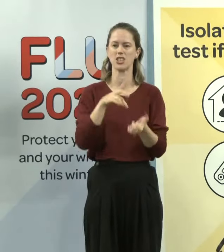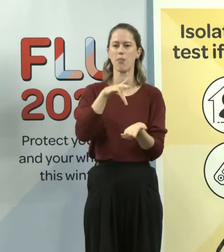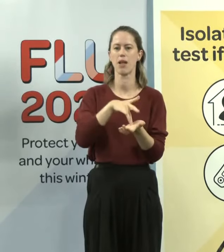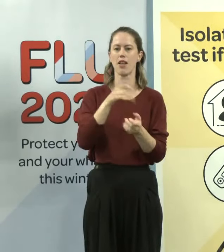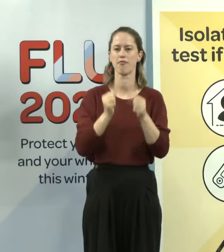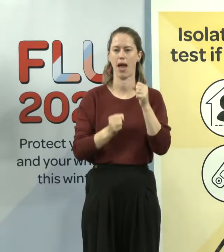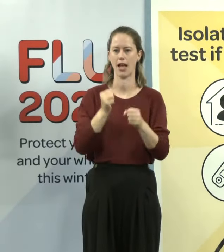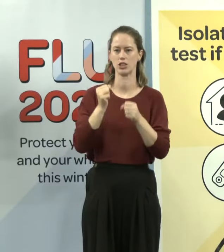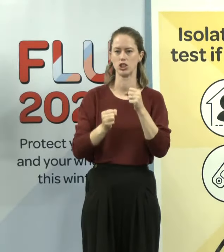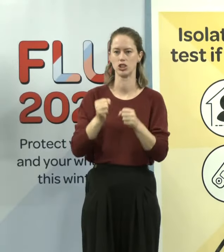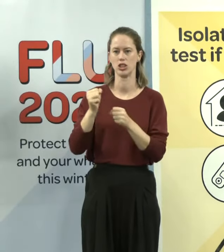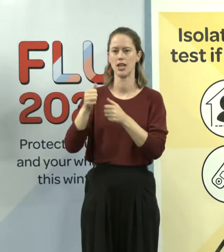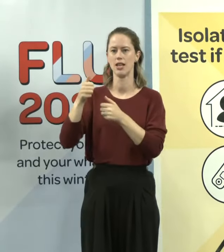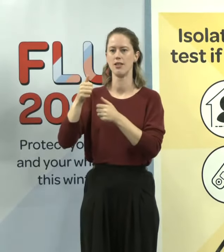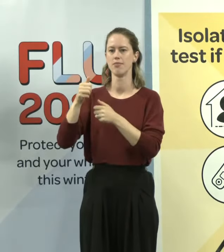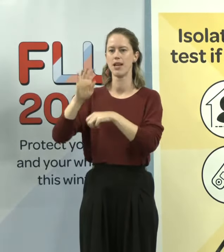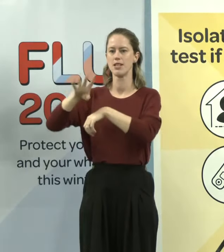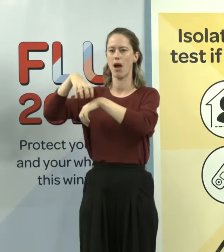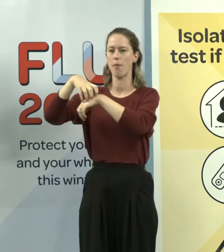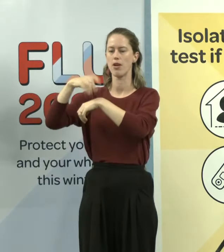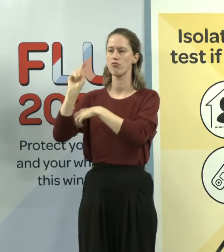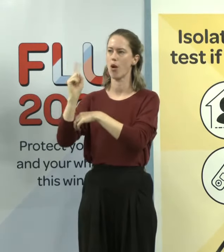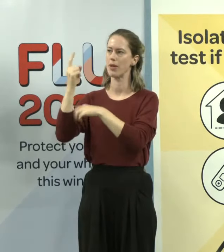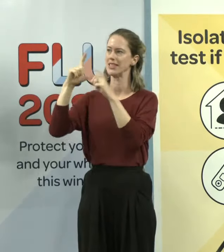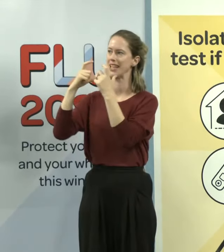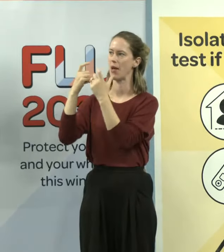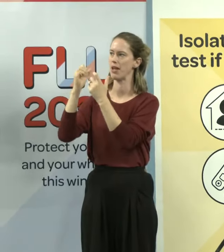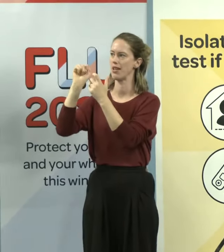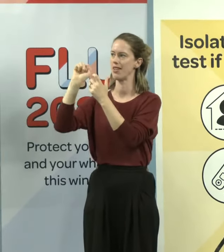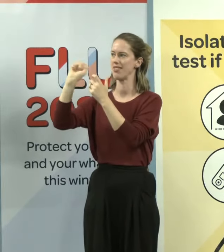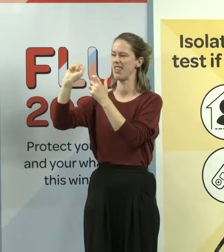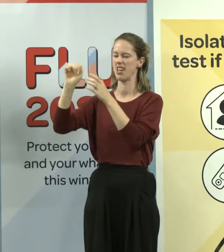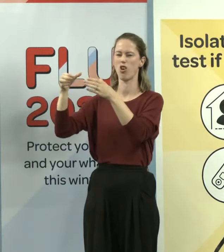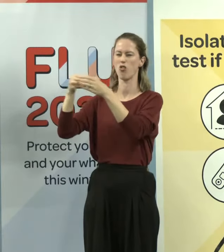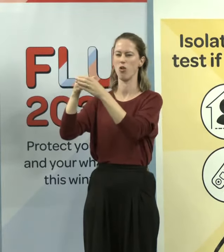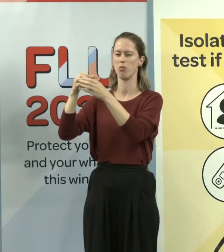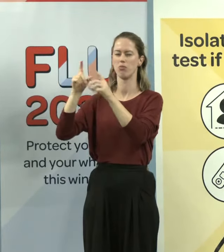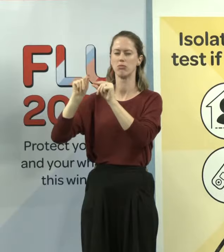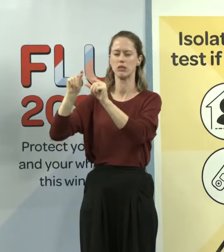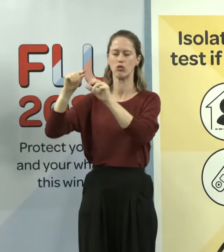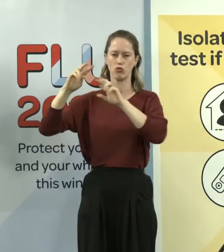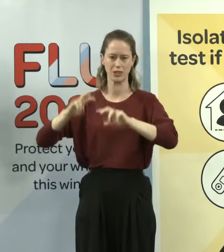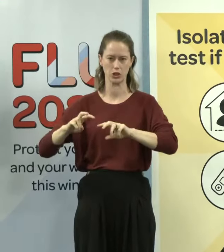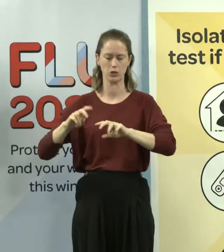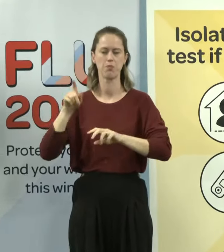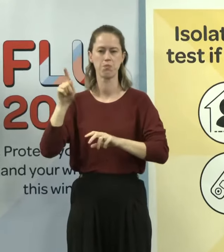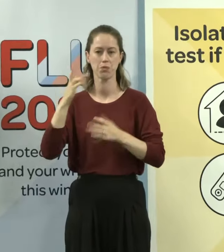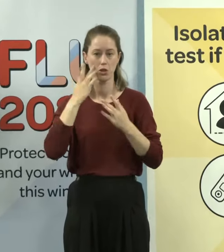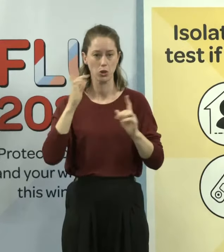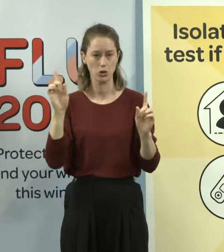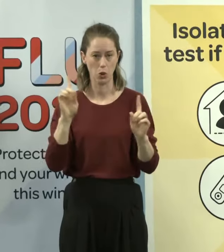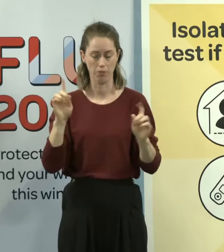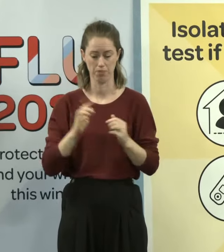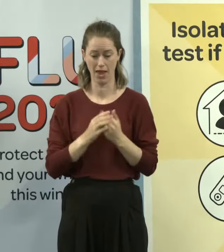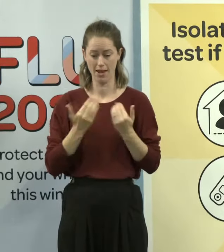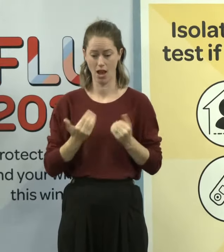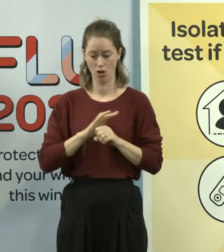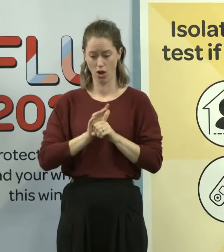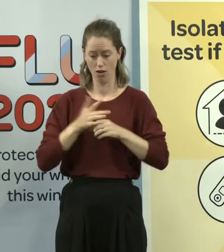i te rohe o te raki. He rangahau